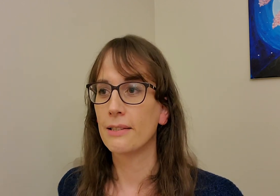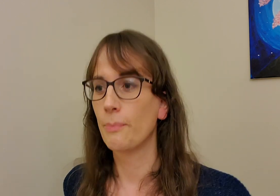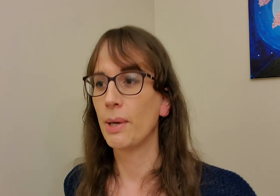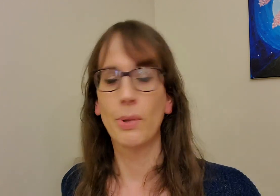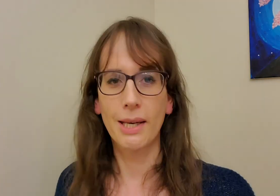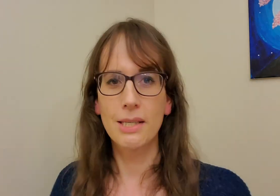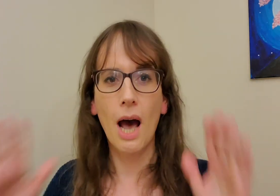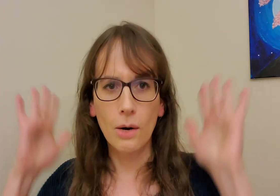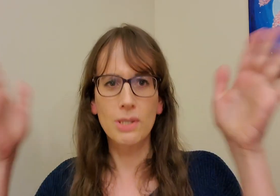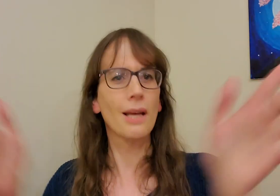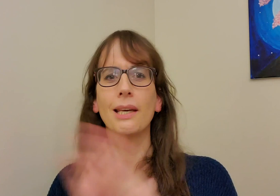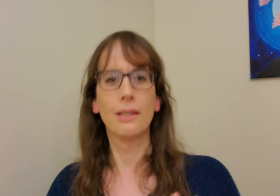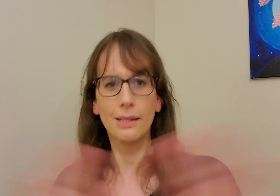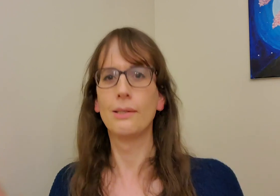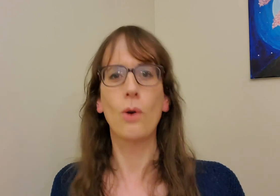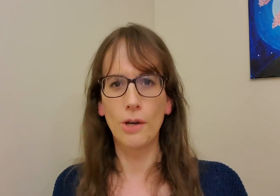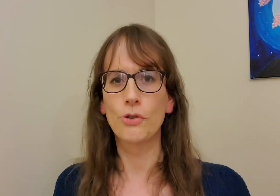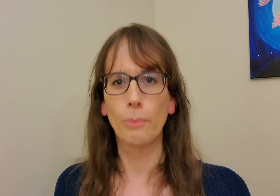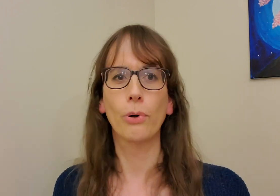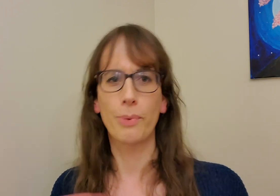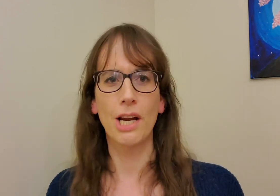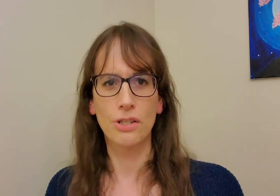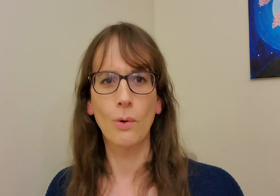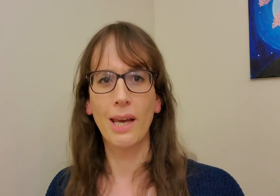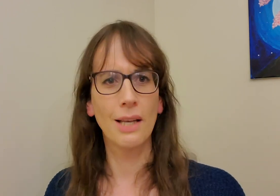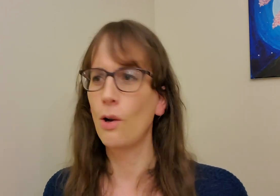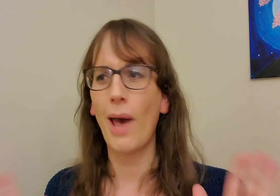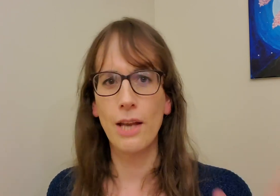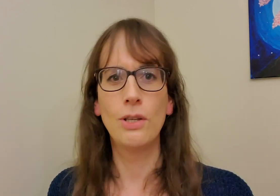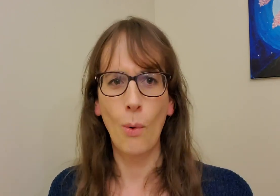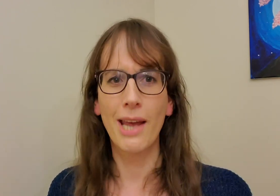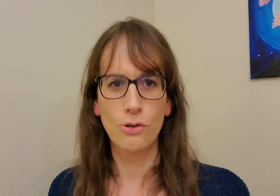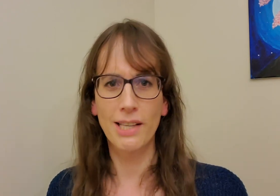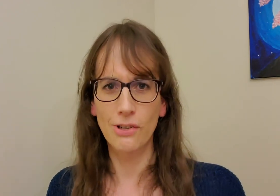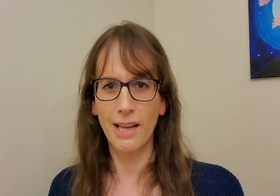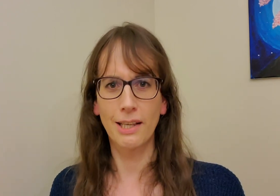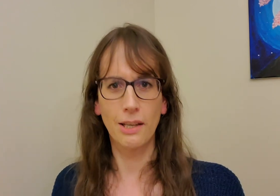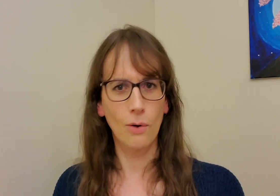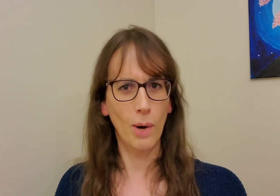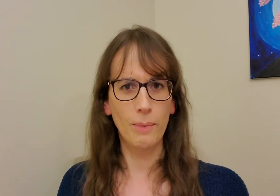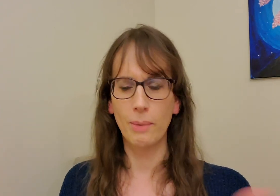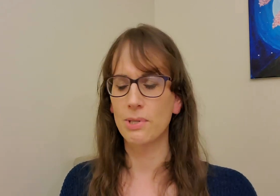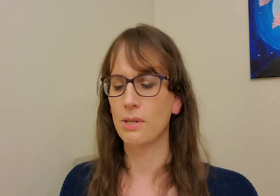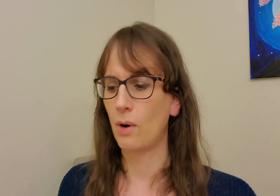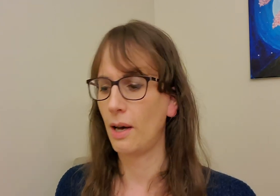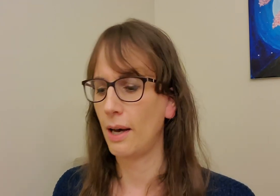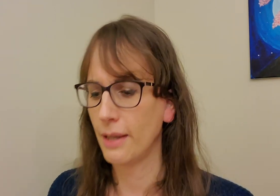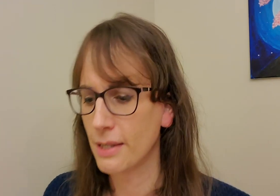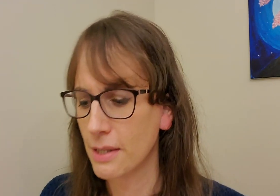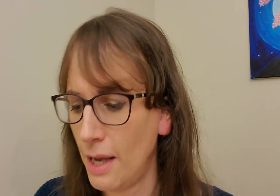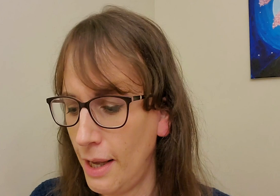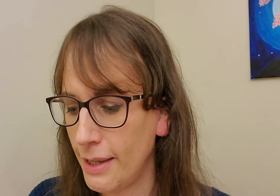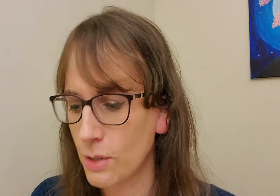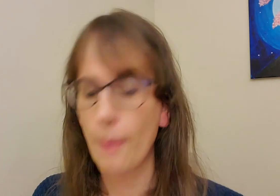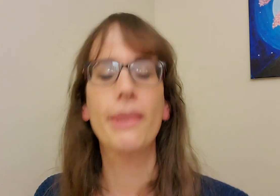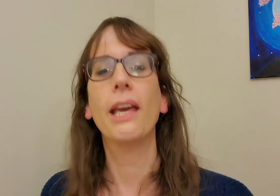Y no como una charla o no fue nada, sin apropiación cultural, ¿de acuerdo? Sin grandes peinados ni nada, gente blanca. Eso es correcto.